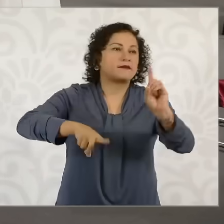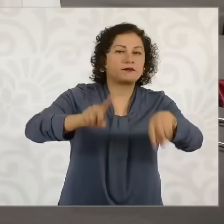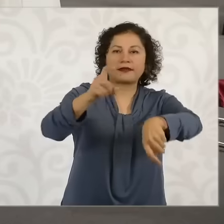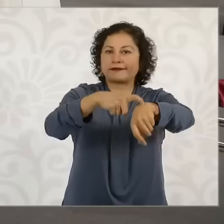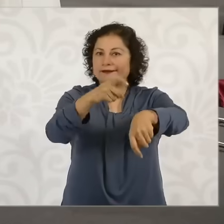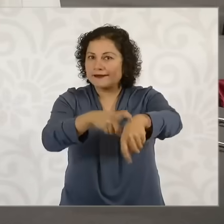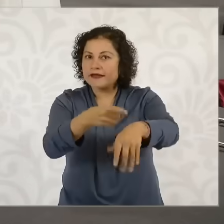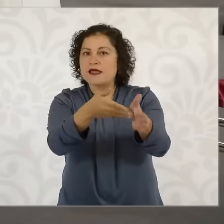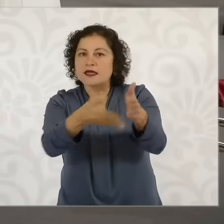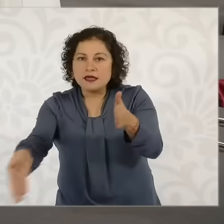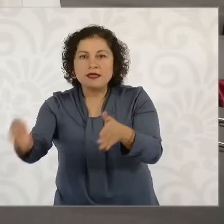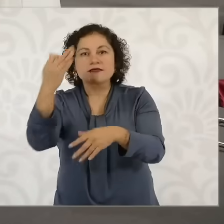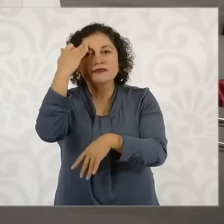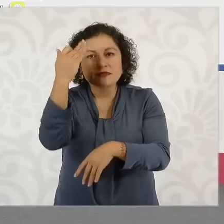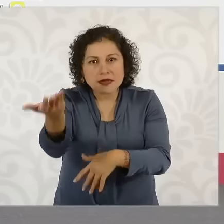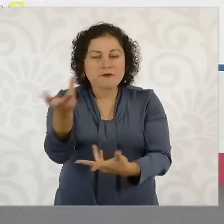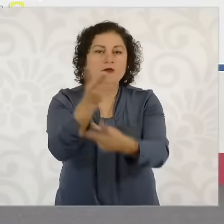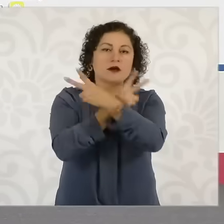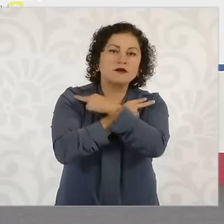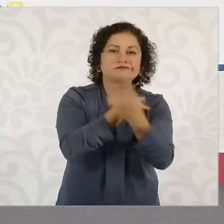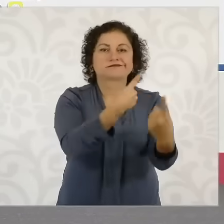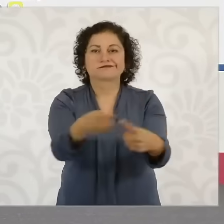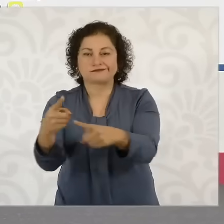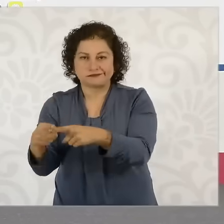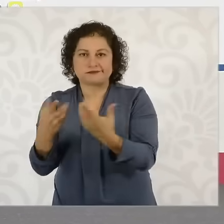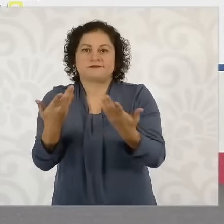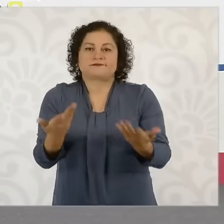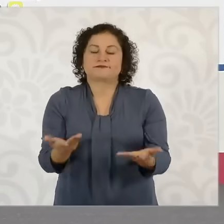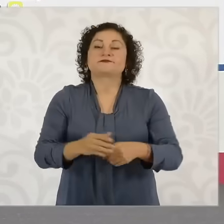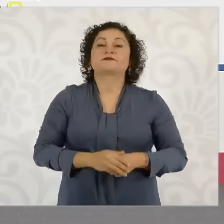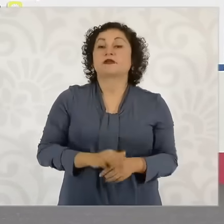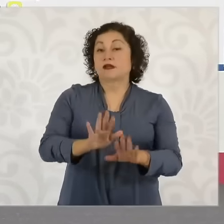es lo que sucede en la percepción de la gente, nosotros no quisimos presentarles un video, pero